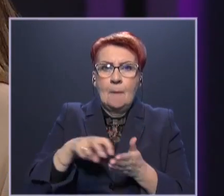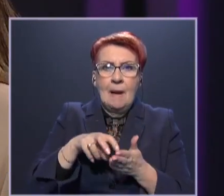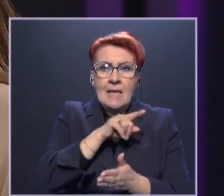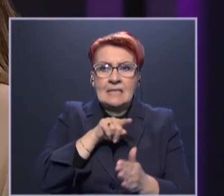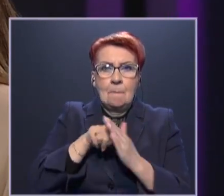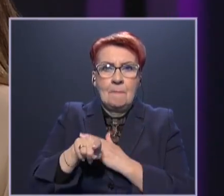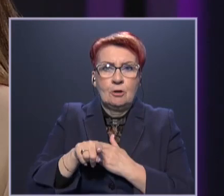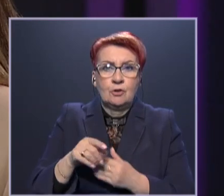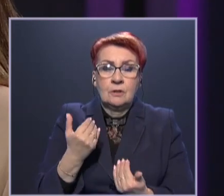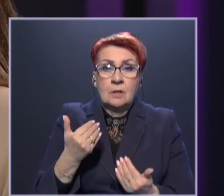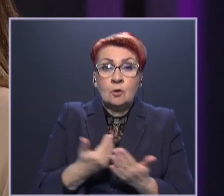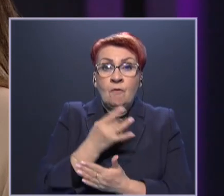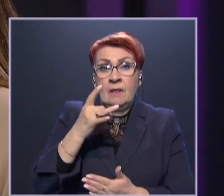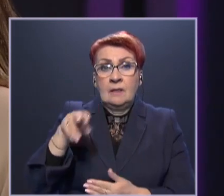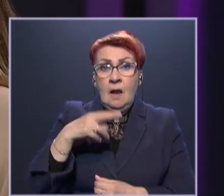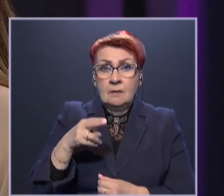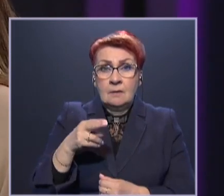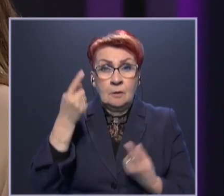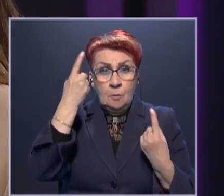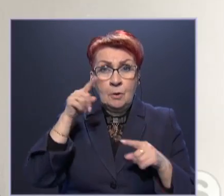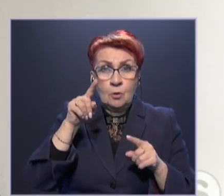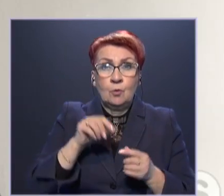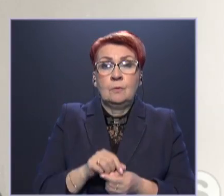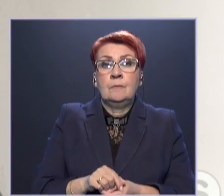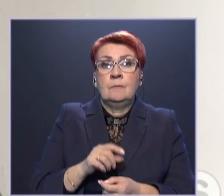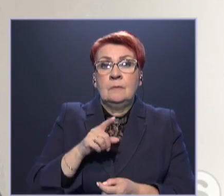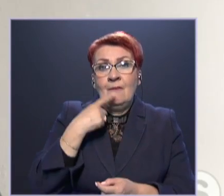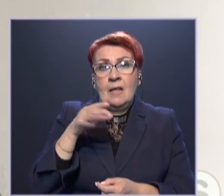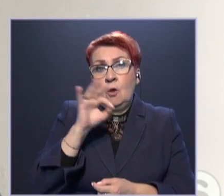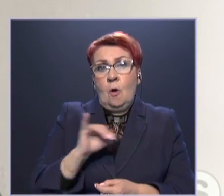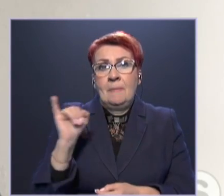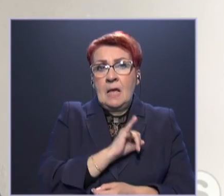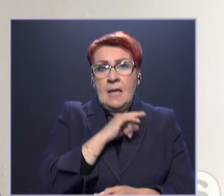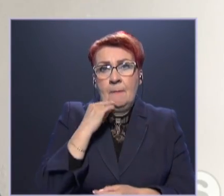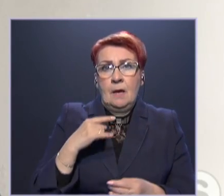они новый тренд себе выдали называется плохое русское